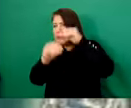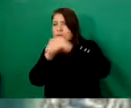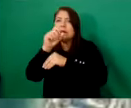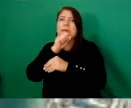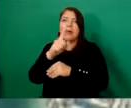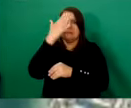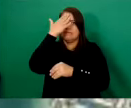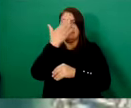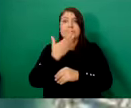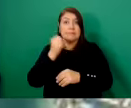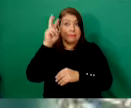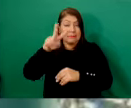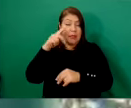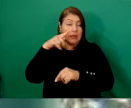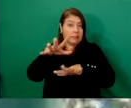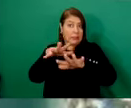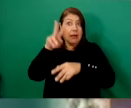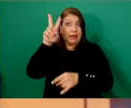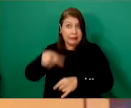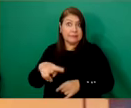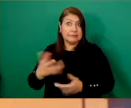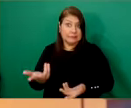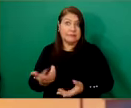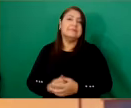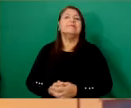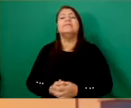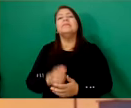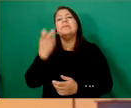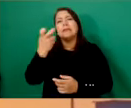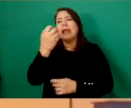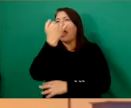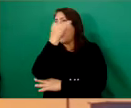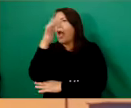creatividad y el talento.Está increíble ¿no te parece?